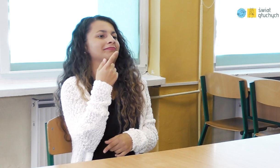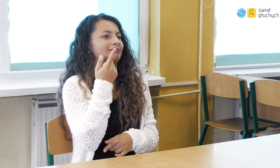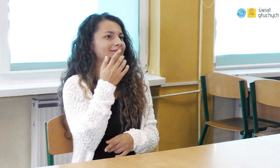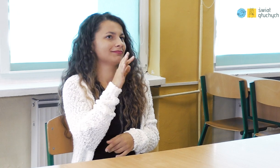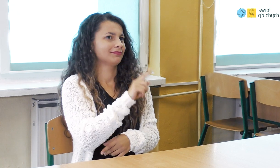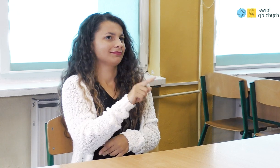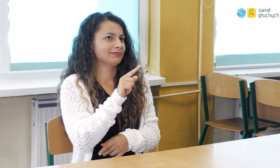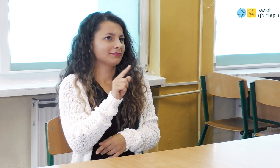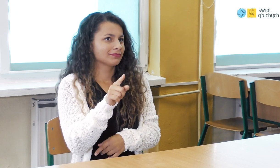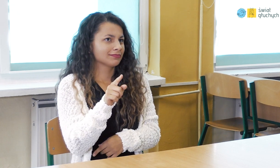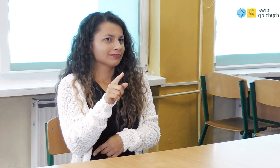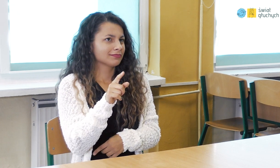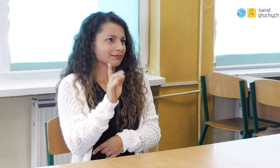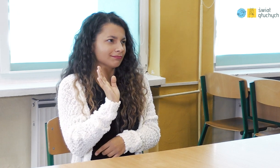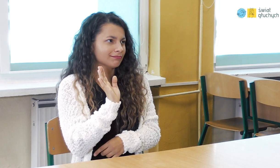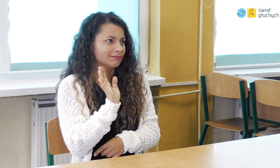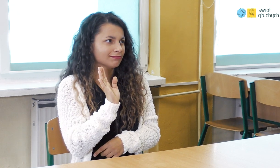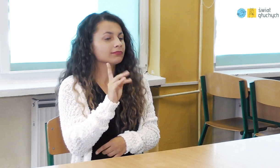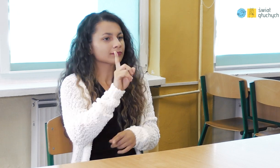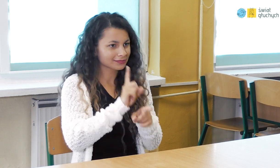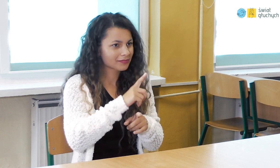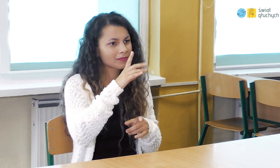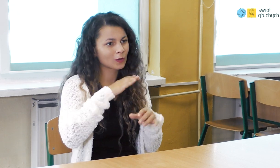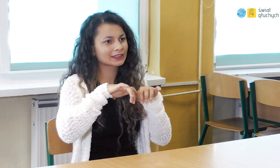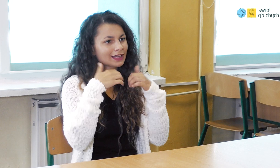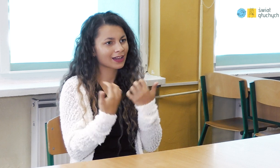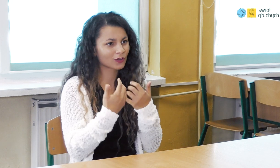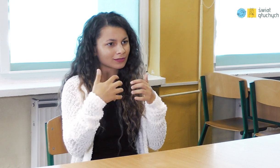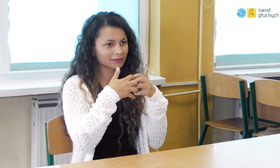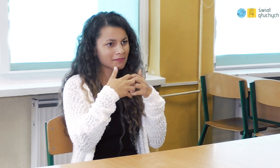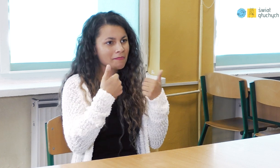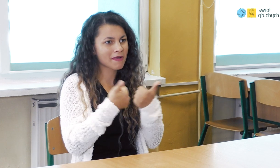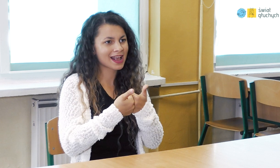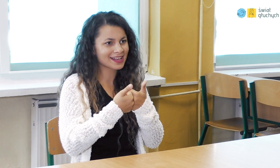Byliśmy na Stadionie we Wrocławiu,